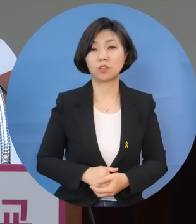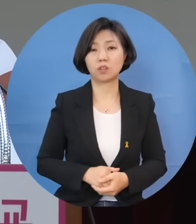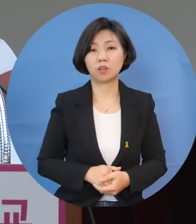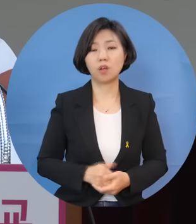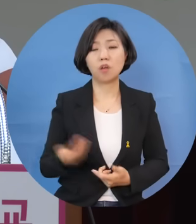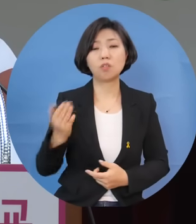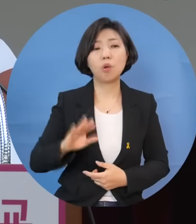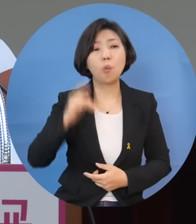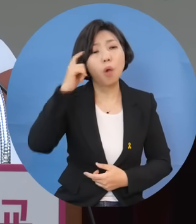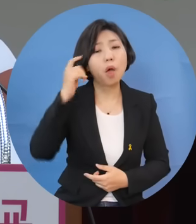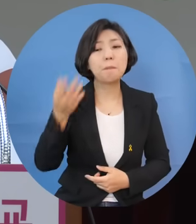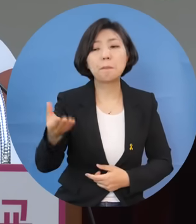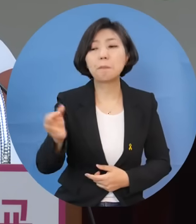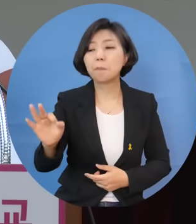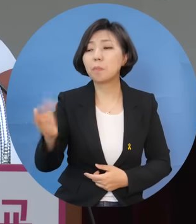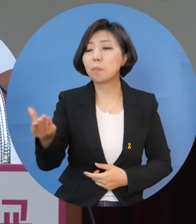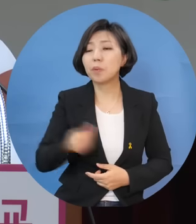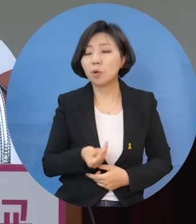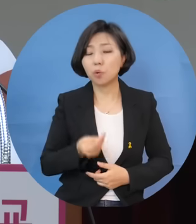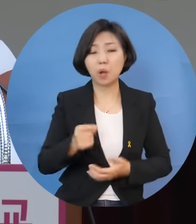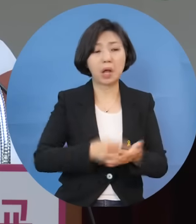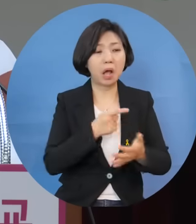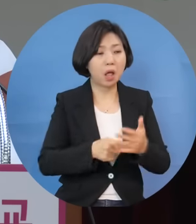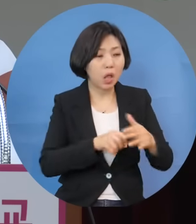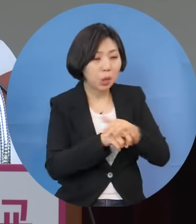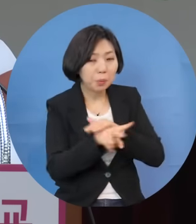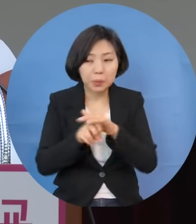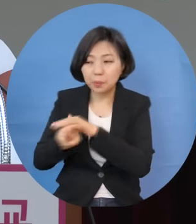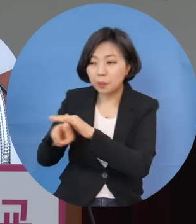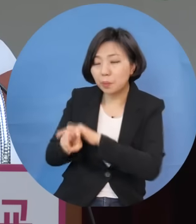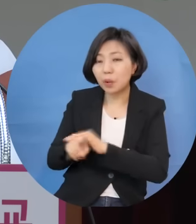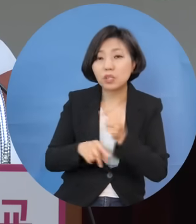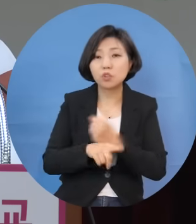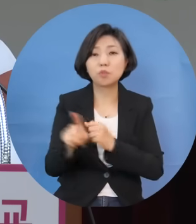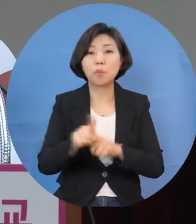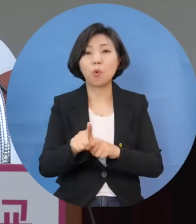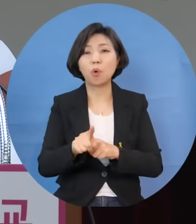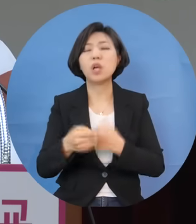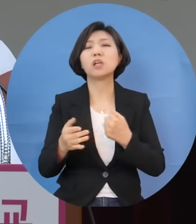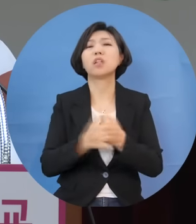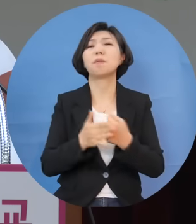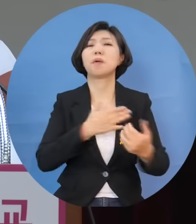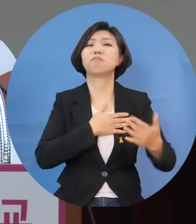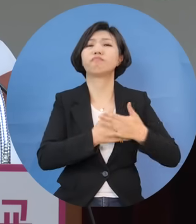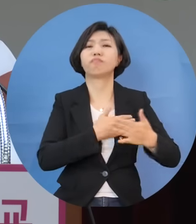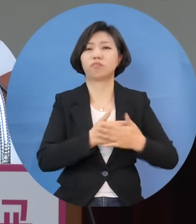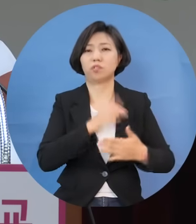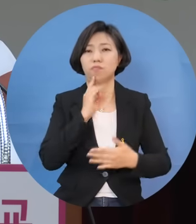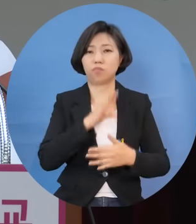그런데 왜 빚을 져놓고 이리저리 도망다녀요? 그러니까 불안하지.